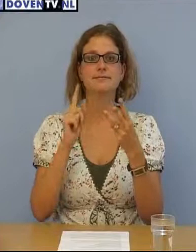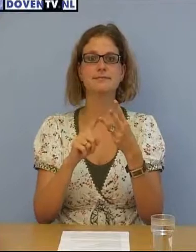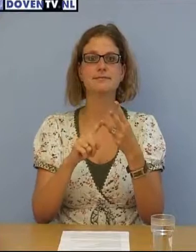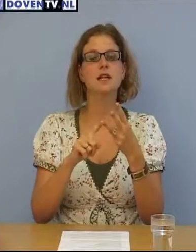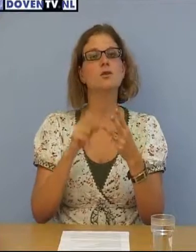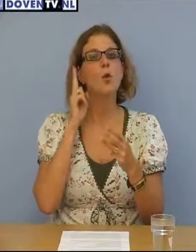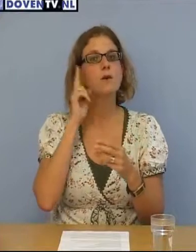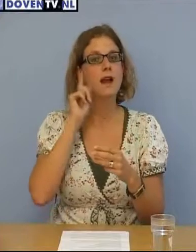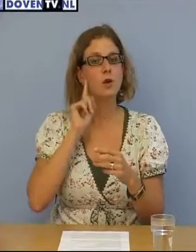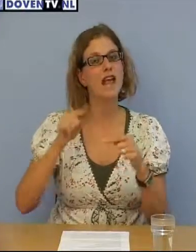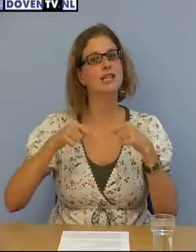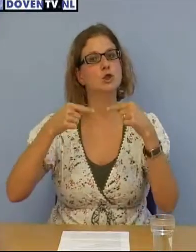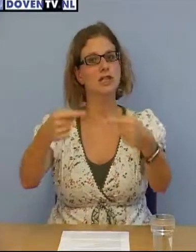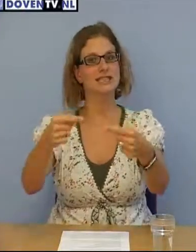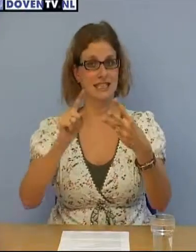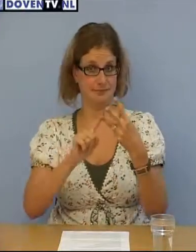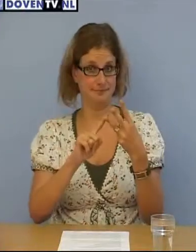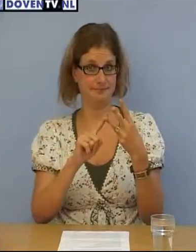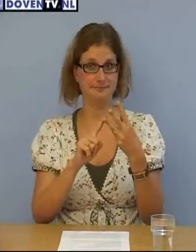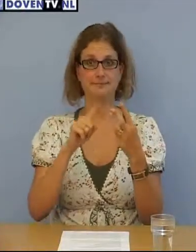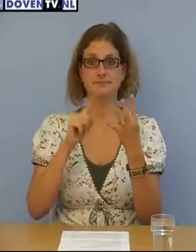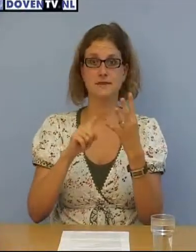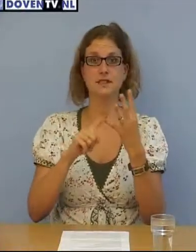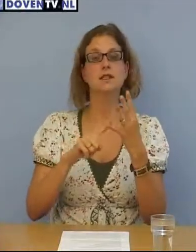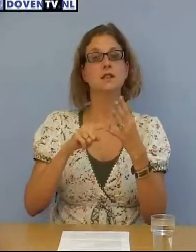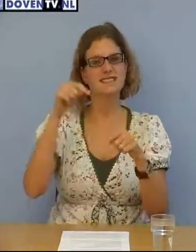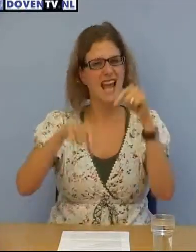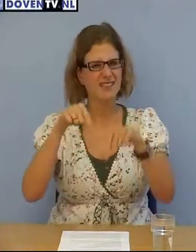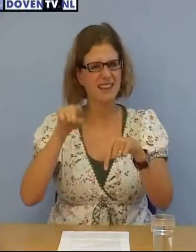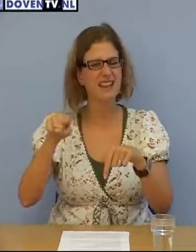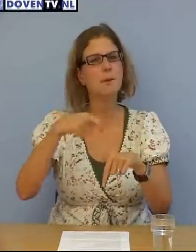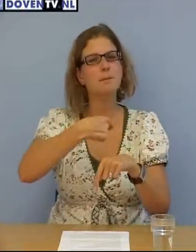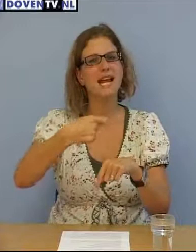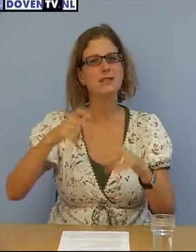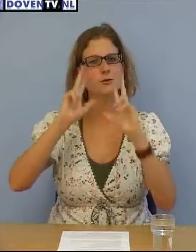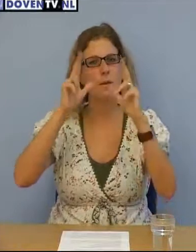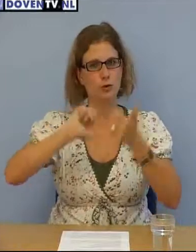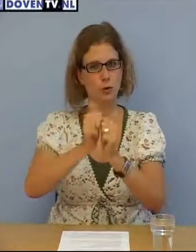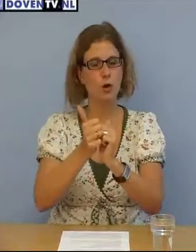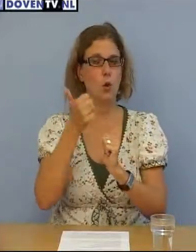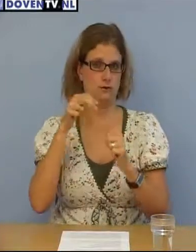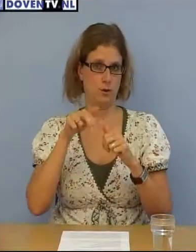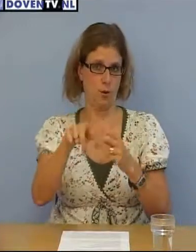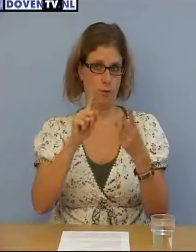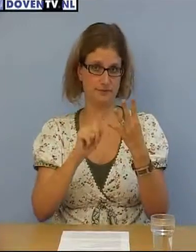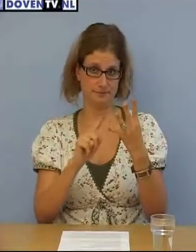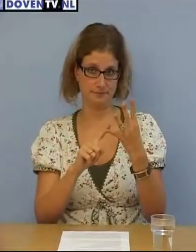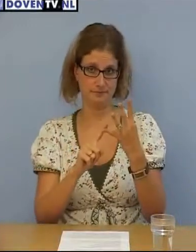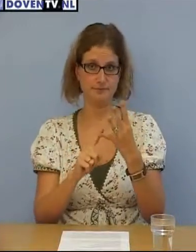Excursies voor doven en slechthorenden Beachvolleybaltoernooi in Scheveningen goed verlopen